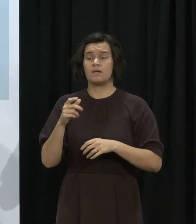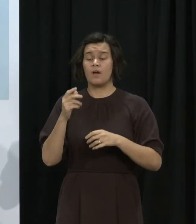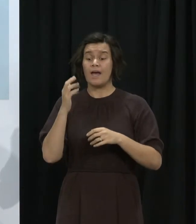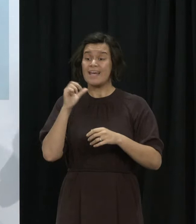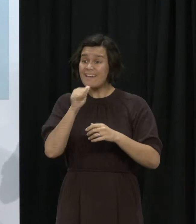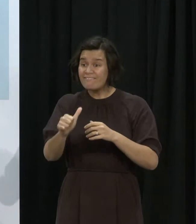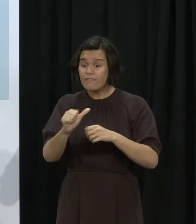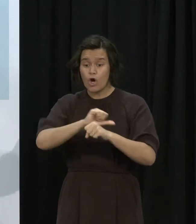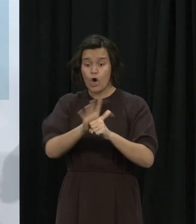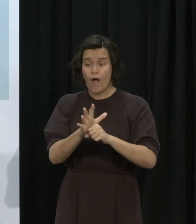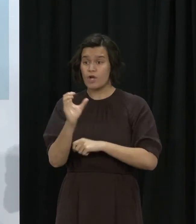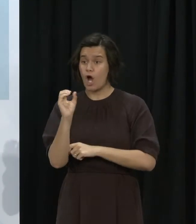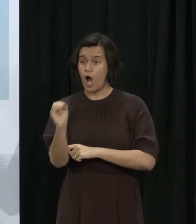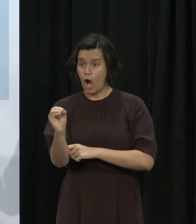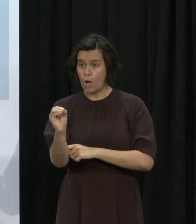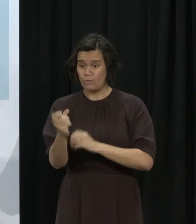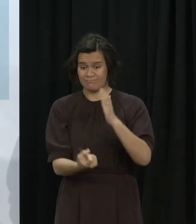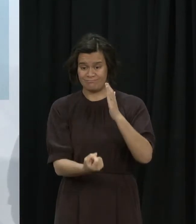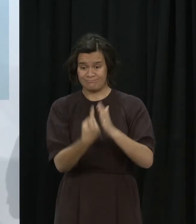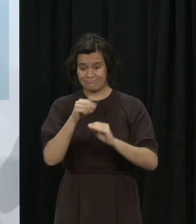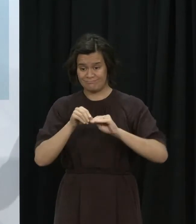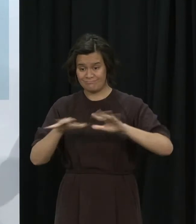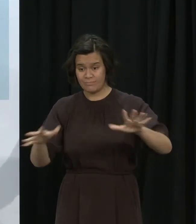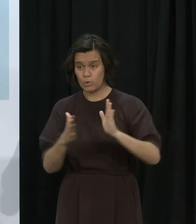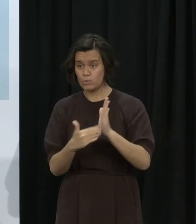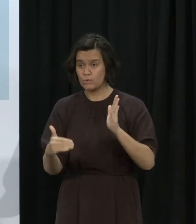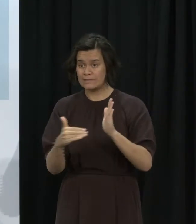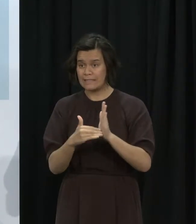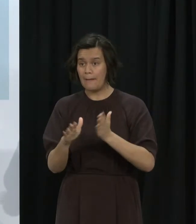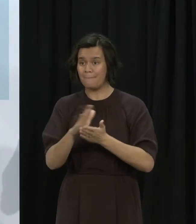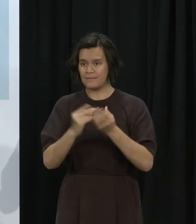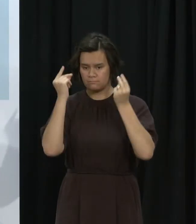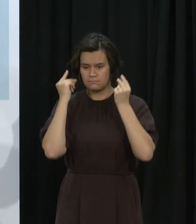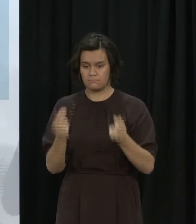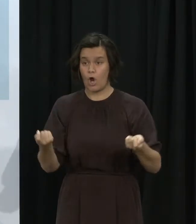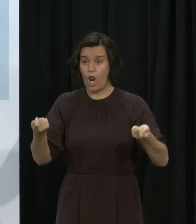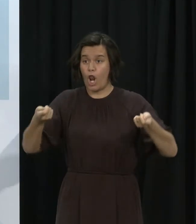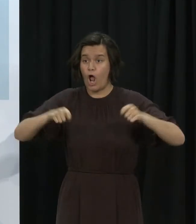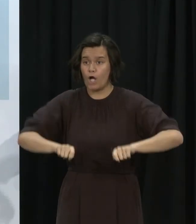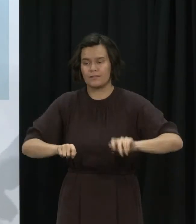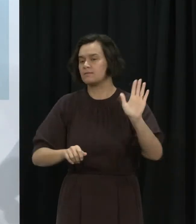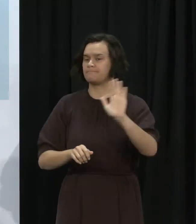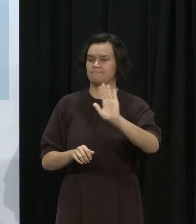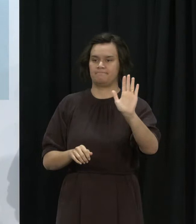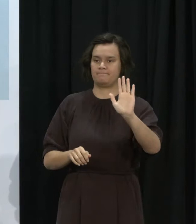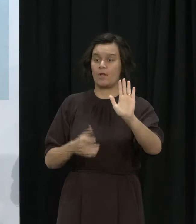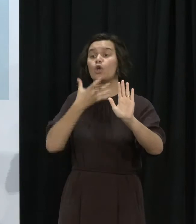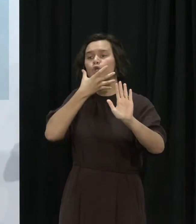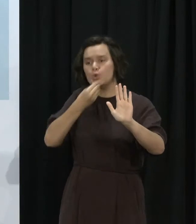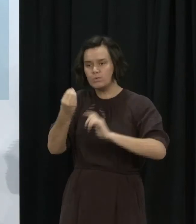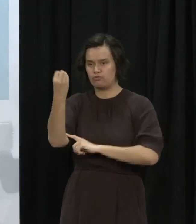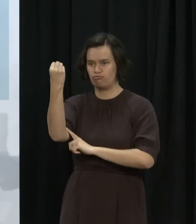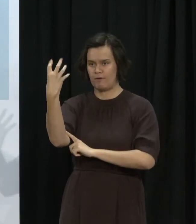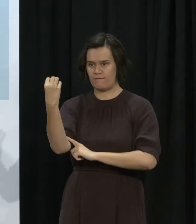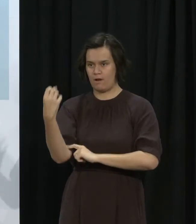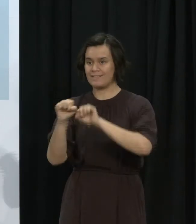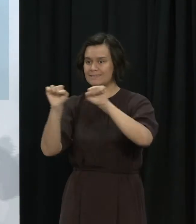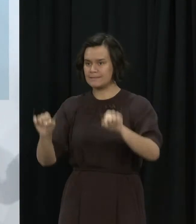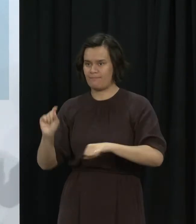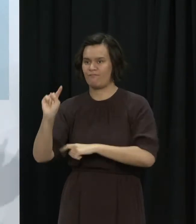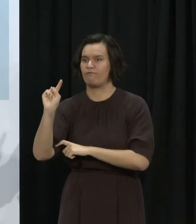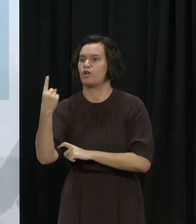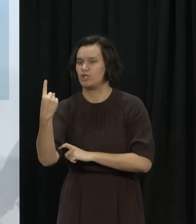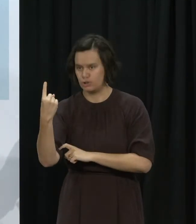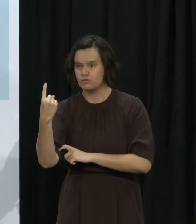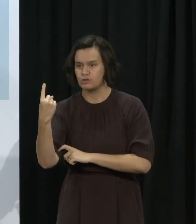ka noho tonu ratou i tera wa. I